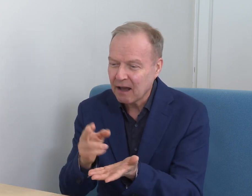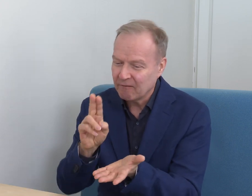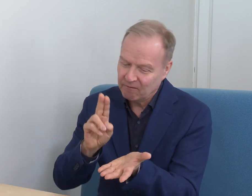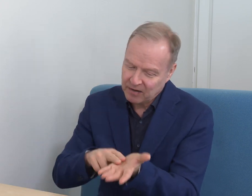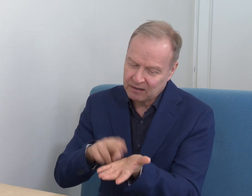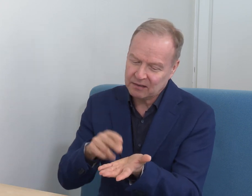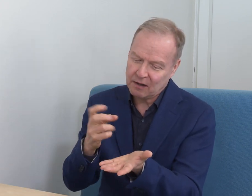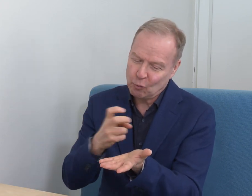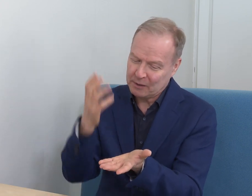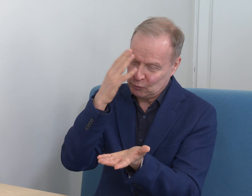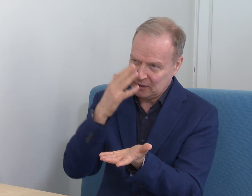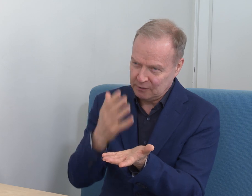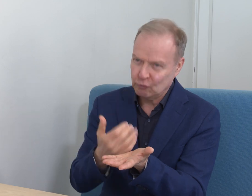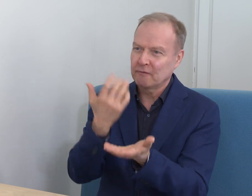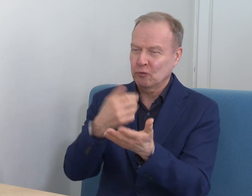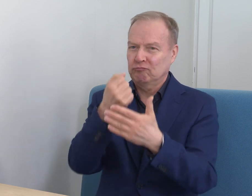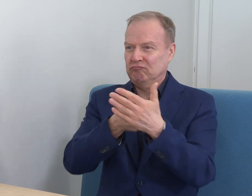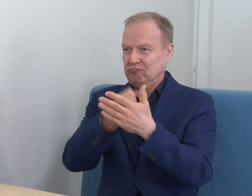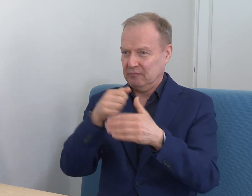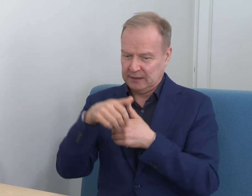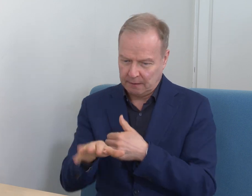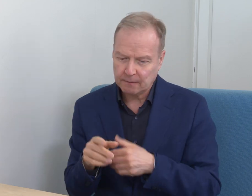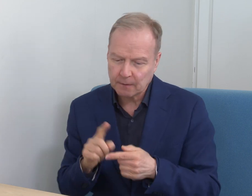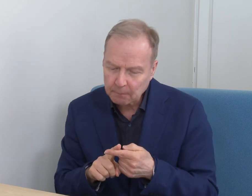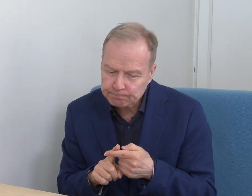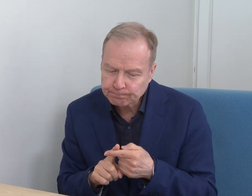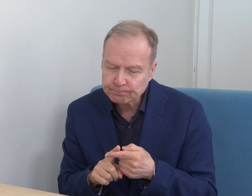tavoitteena on saada kokemustietoa keskustelujen pohjaksi.